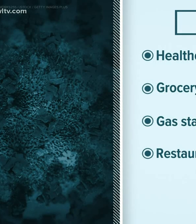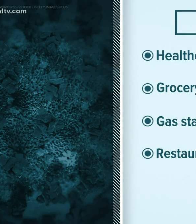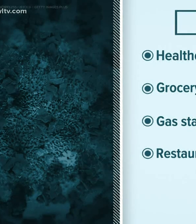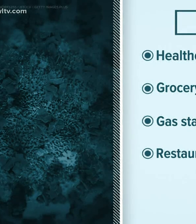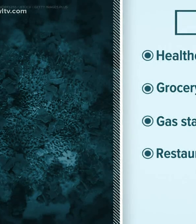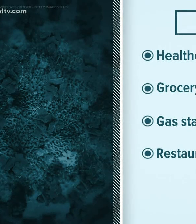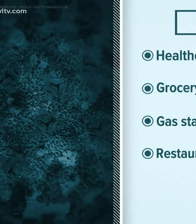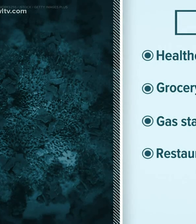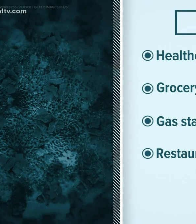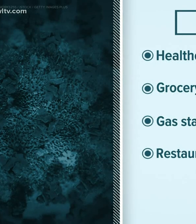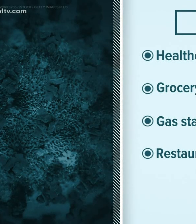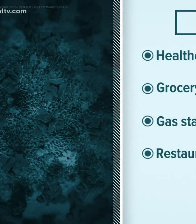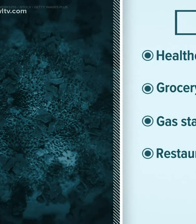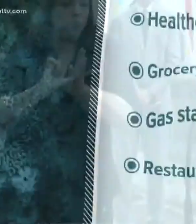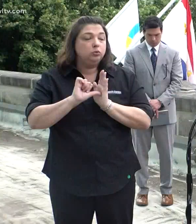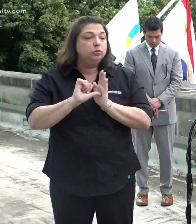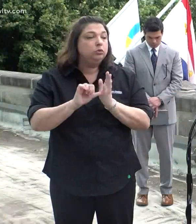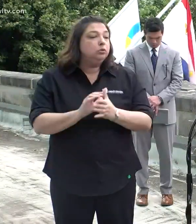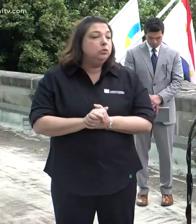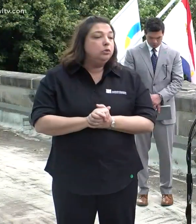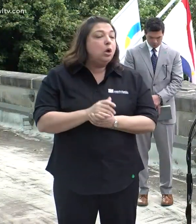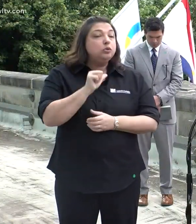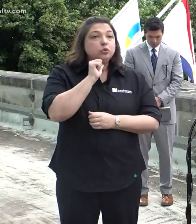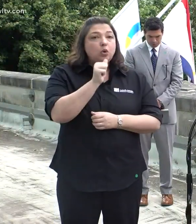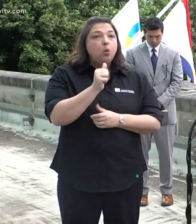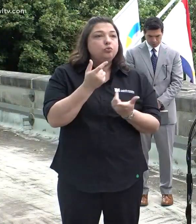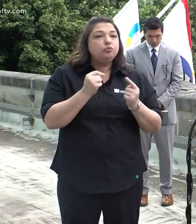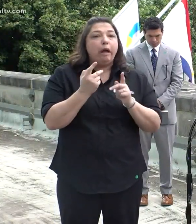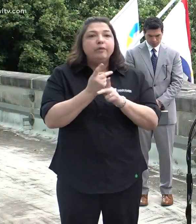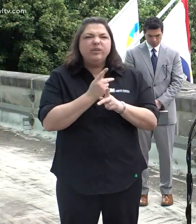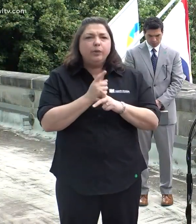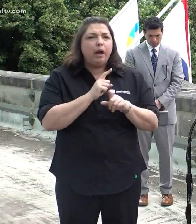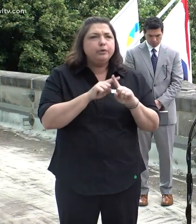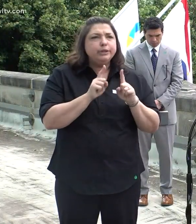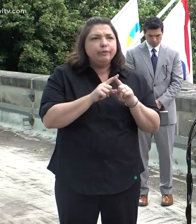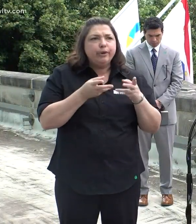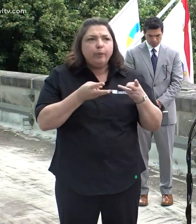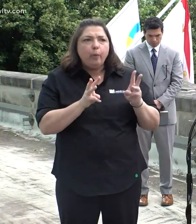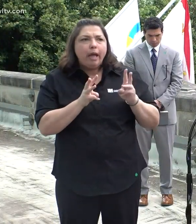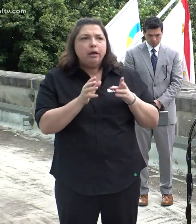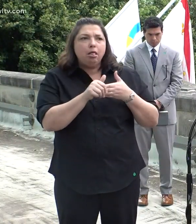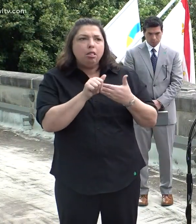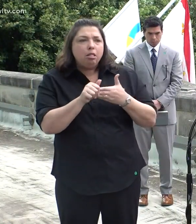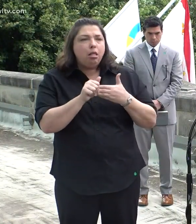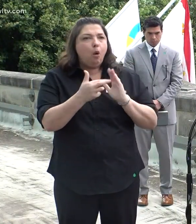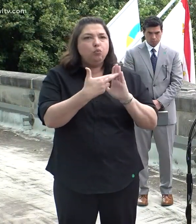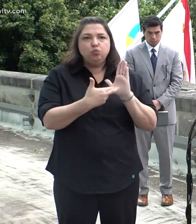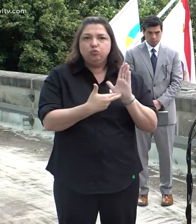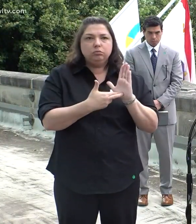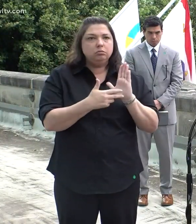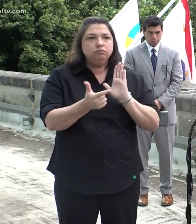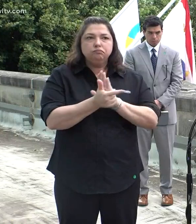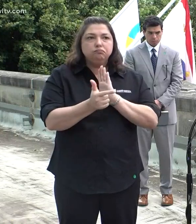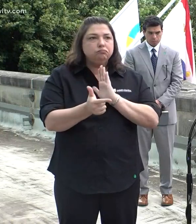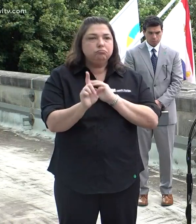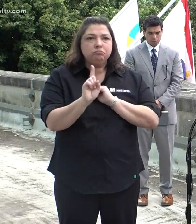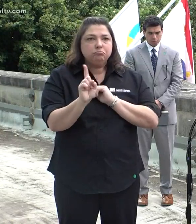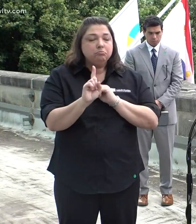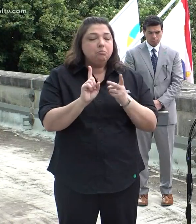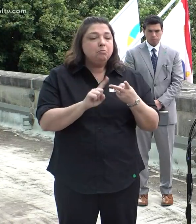ESSENTIAL SERVICES PLACES LIKE HEALTH CARE FACILITIES HEALTH CARE FACILITIES HEALTH CARE FACILITIES PHARMACIES HEALTH CARE FACILITIES PHARMACIES GROCERY HEALTH CARE FACILITIES PHARMACIES GROCERY STORES HEALTH CARE FACILITIES PHARMACIES GROCERY STORES GAS PHARMACIES GROCERY STORES GAS PHARMACIES GROCERY STORES GAS STATIONS PHARMACIES GROCERY STORES GAS STATIONS BANKS PHARMACIES GROCERY STORES GAS STATIONS BANKS AND PHARMACIES GROCERY STORES GAS STATIONS BANKS AND RESTAURANTS STATIONS BANKS AND RESTAURANTS STATIONS BANKS AND RESTAURANTS FOR STATIONS BANKS AND RESTAURANTS FOR TAKEOUT STATIONS BANKS AND RESTAURANTS FOR TAKEOUT AND STATIONS BANKS AND RESTAURANTS FOR TAKEOUT AND DELIVERY STATIONS BANKS AND RESTAURANTS FOR TAKEOUT AND DELIVERY ONLY. FOR TAKEOUT AND DELIVERY ONLY. FOR TAKEOUT AND DELIVERY ONLY. DON'T FOR TAKEOUT AND DELIVERY ONLY. DON'T LOOK FOR TAKEOUT AND DELIVERY ONLY. DON'T LOOK FOR FOR TAKEOUT AND DELIVERY ONLY. DON'T LOOK FOR WAYS